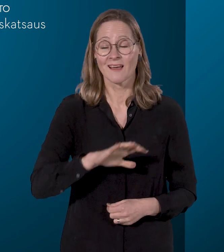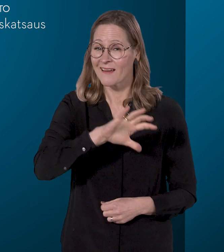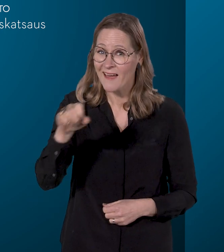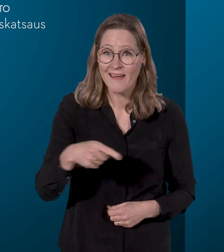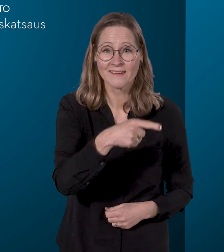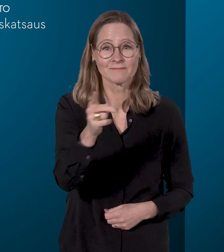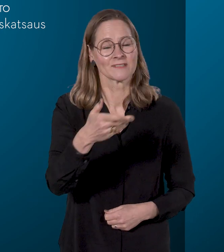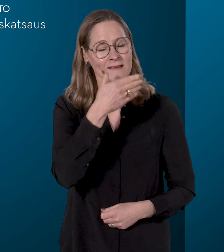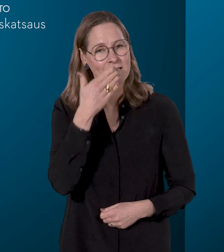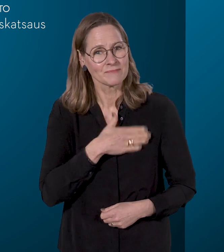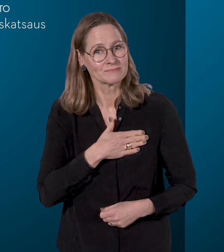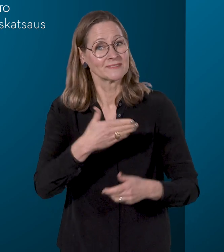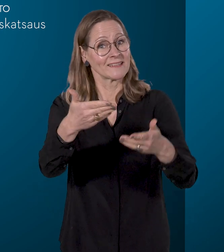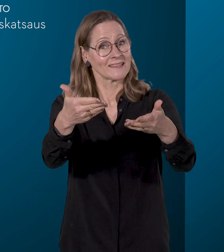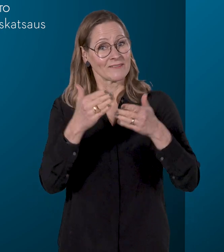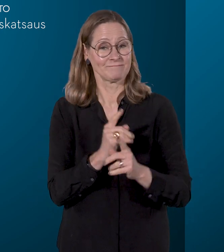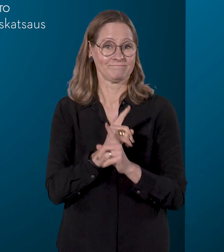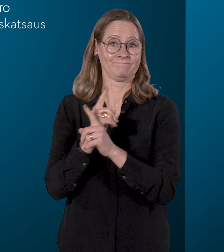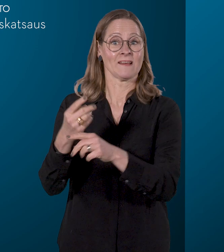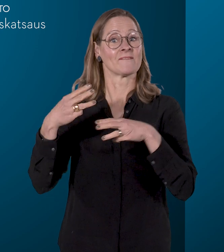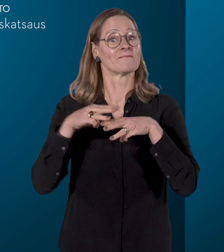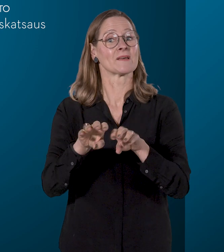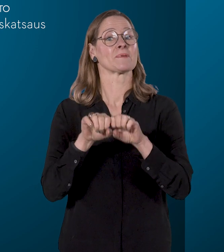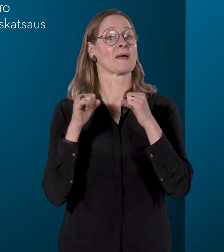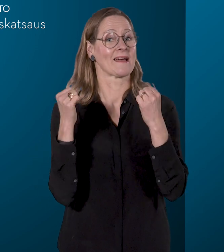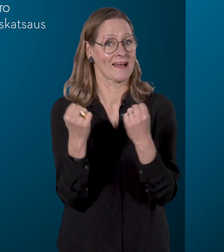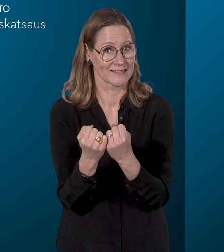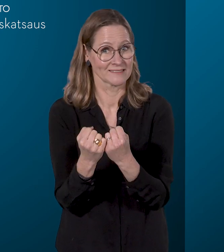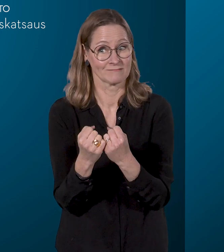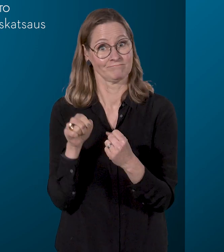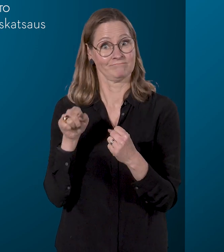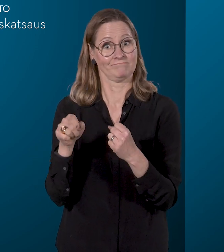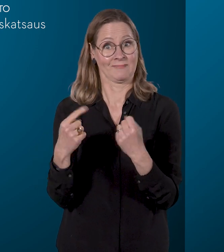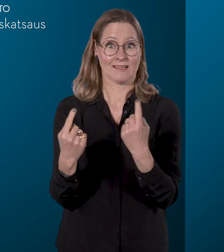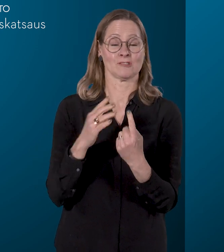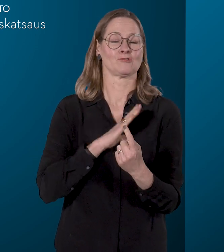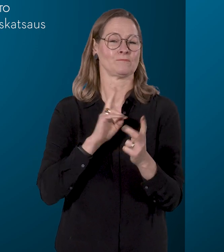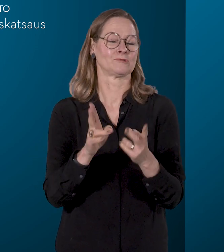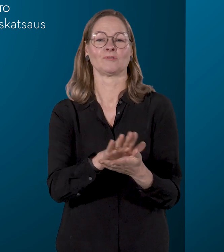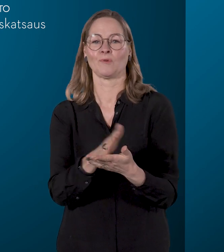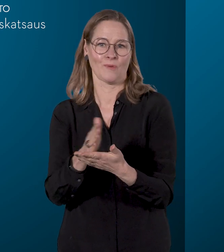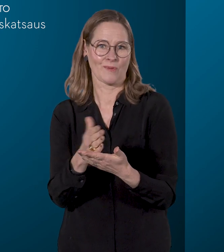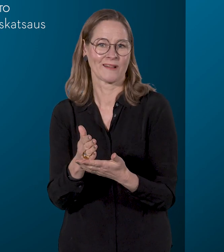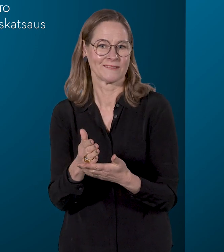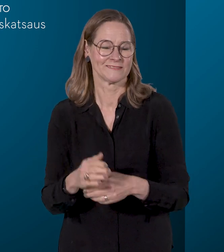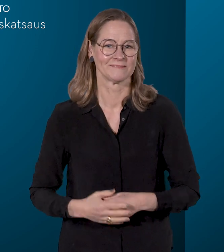Kaikki ovat lämpimästi tervetulleita osallistumaan webinaariin, - ja tilaisuudessa on myös tulkkaus.